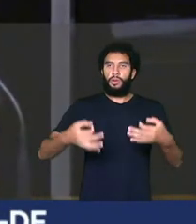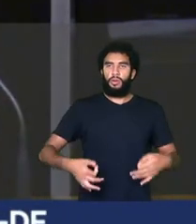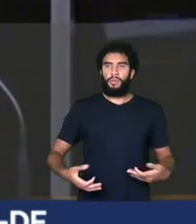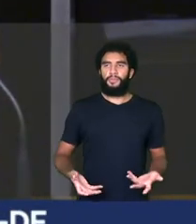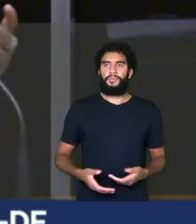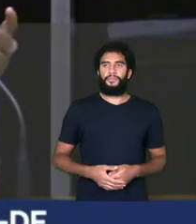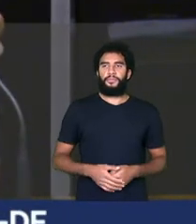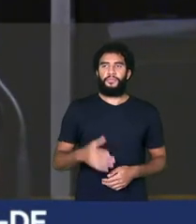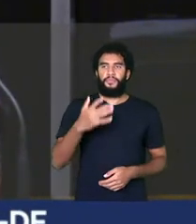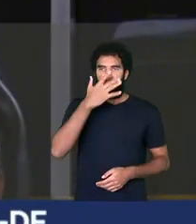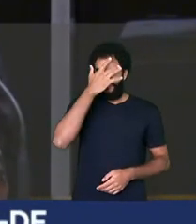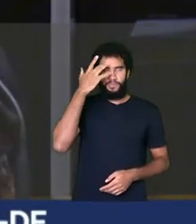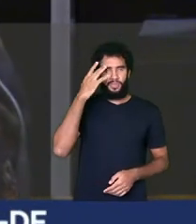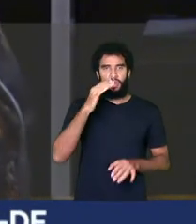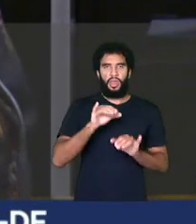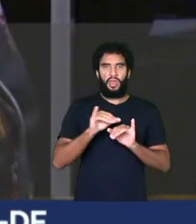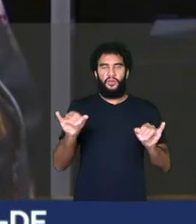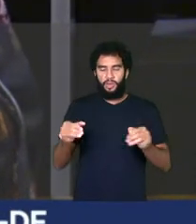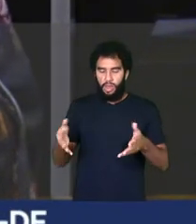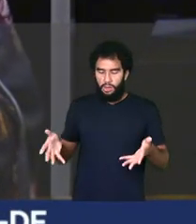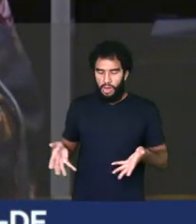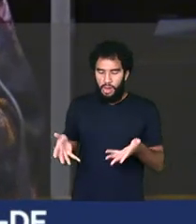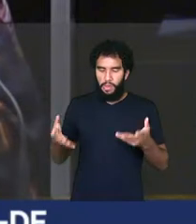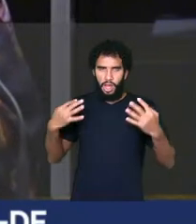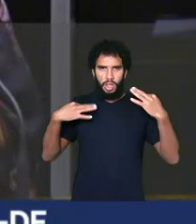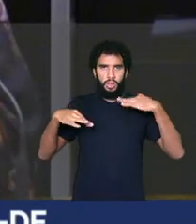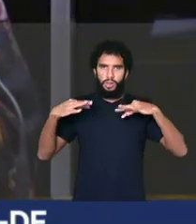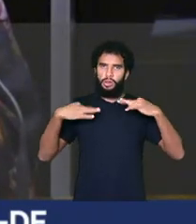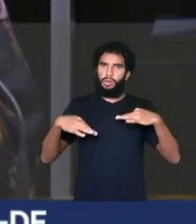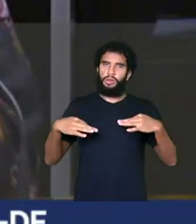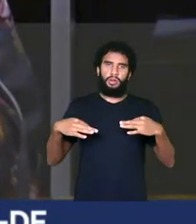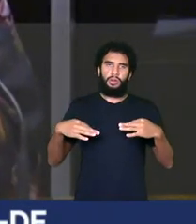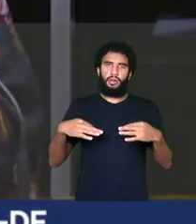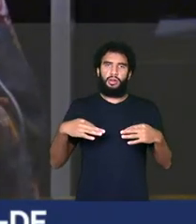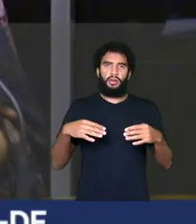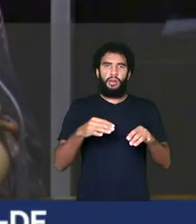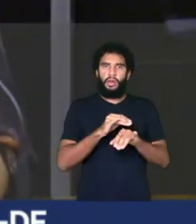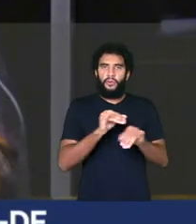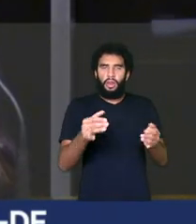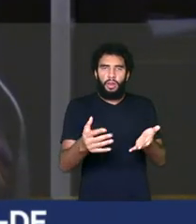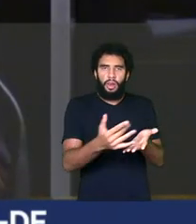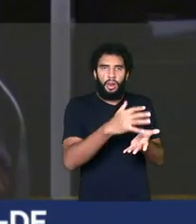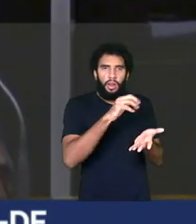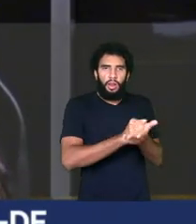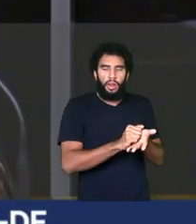UMA DISCUSSÃO HONESTA COM A POPULAÇÃO. AQUELES QUE DIZEM QUE ISSO VAI ESTIMULAR O TURISMO NEGAM OS DADOS, DÃO